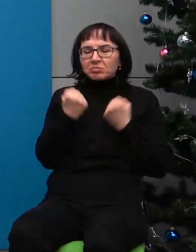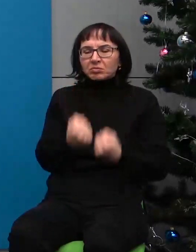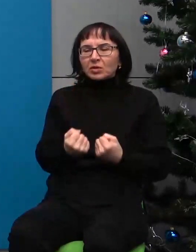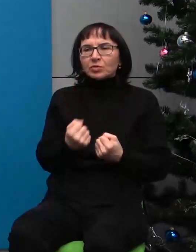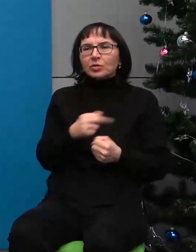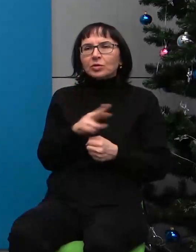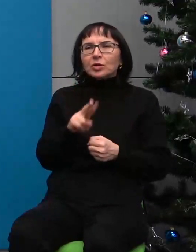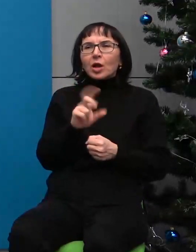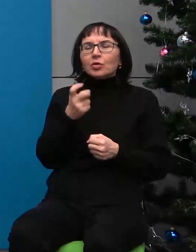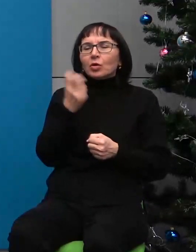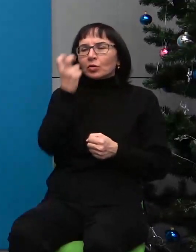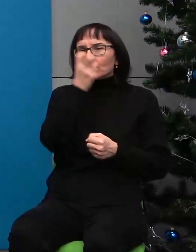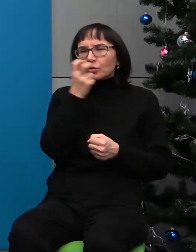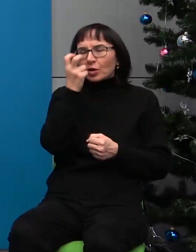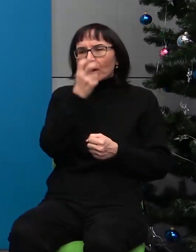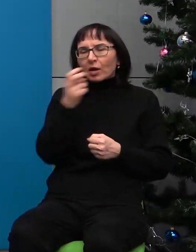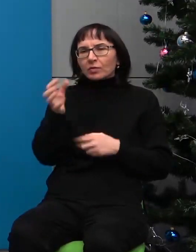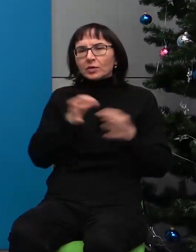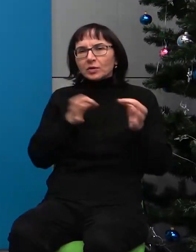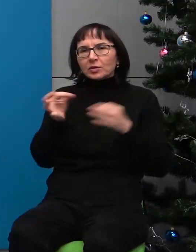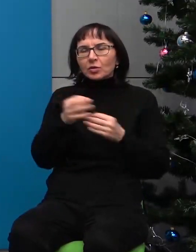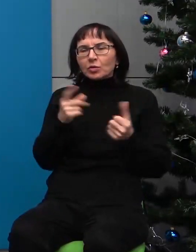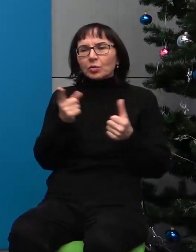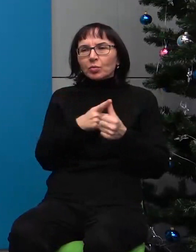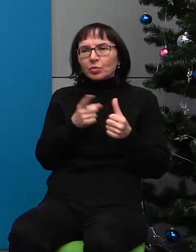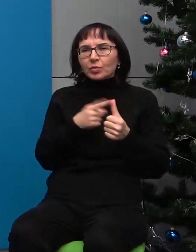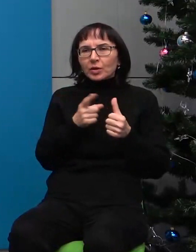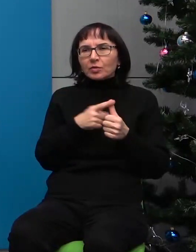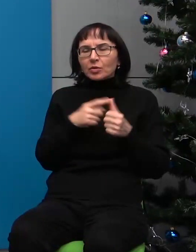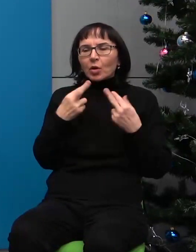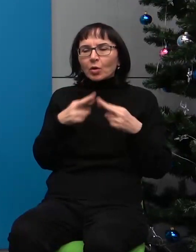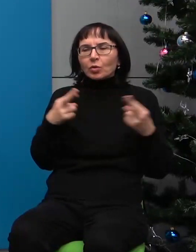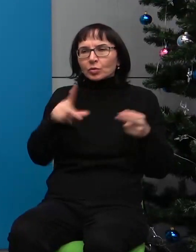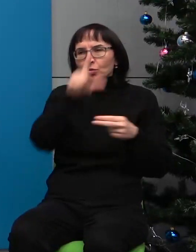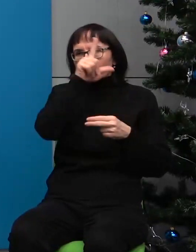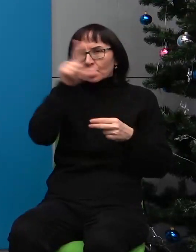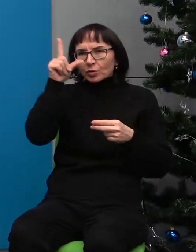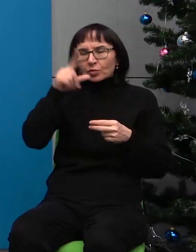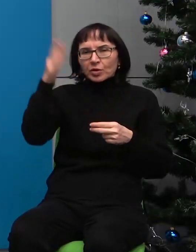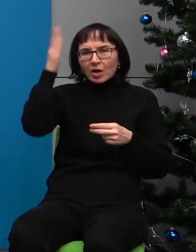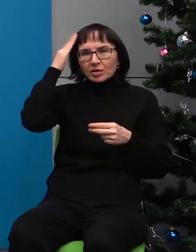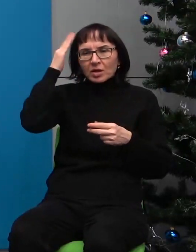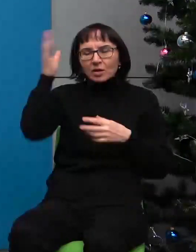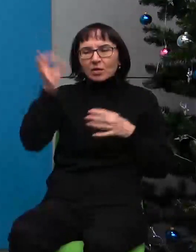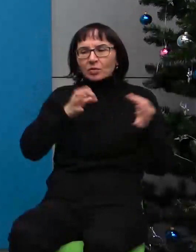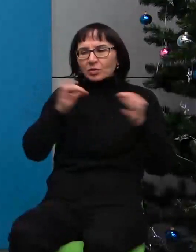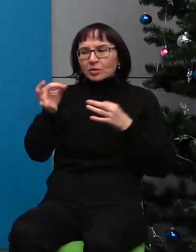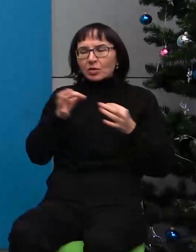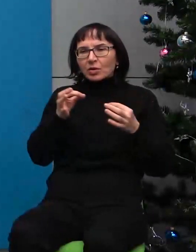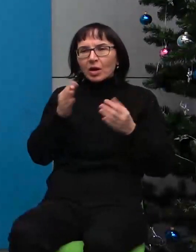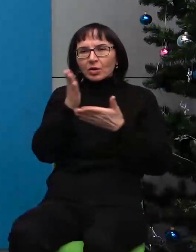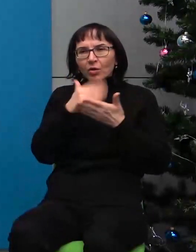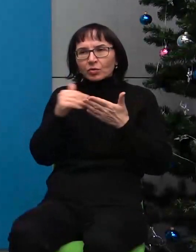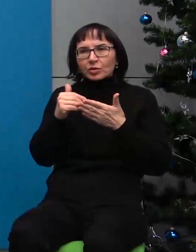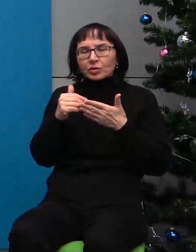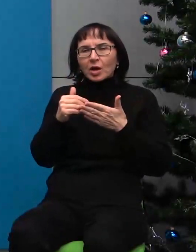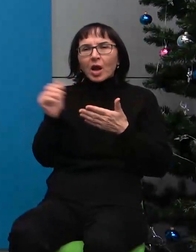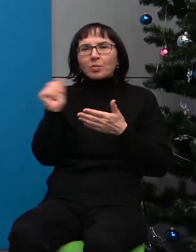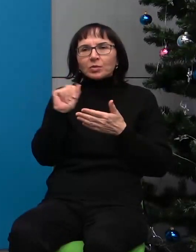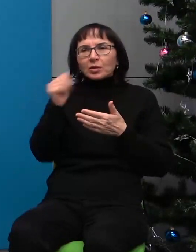Bo najciekawsze tej historii jest po pierwsze to, że różni ludzie znają historię Klausa Barbie, ale każdy tylko część. Na przykład w Amsterdamie przewodnik nie wiedział,